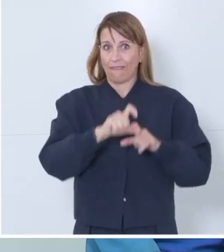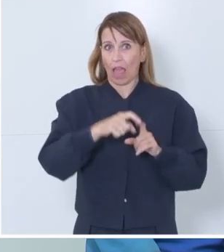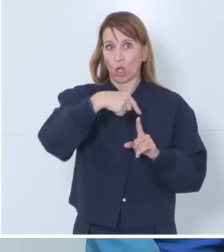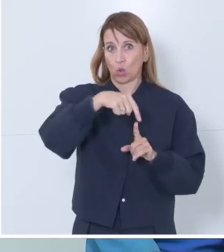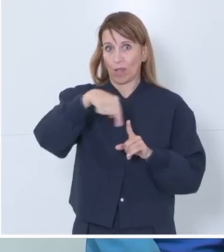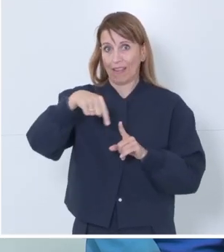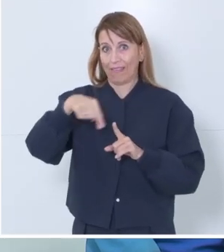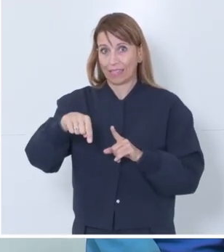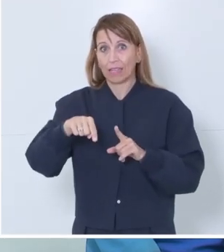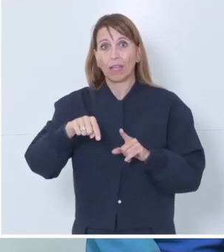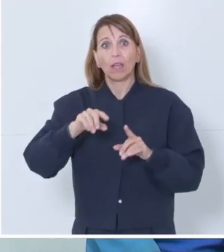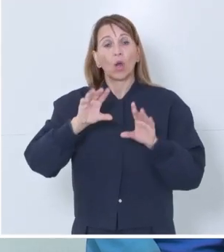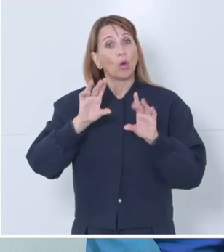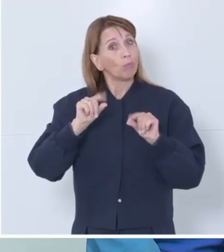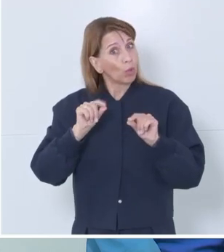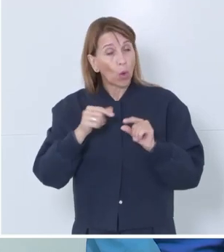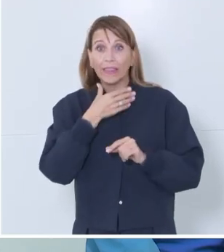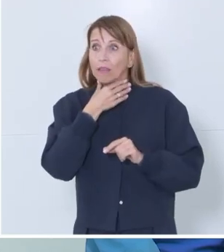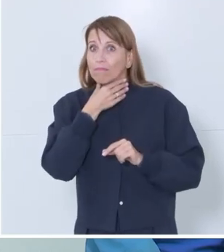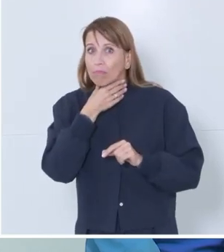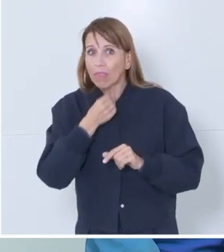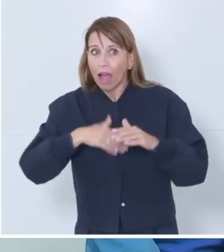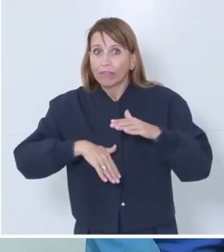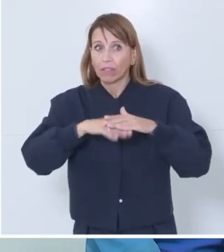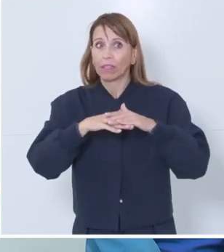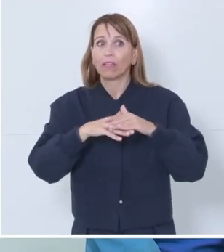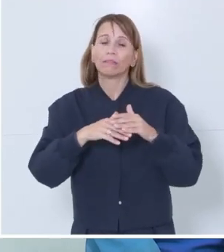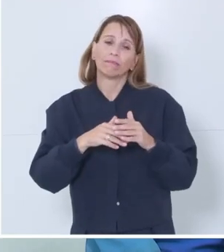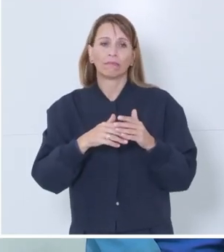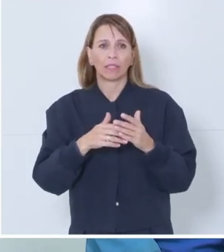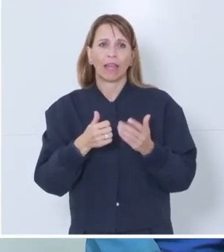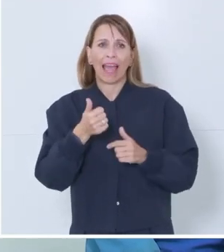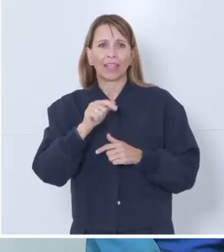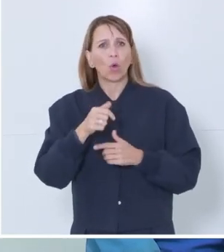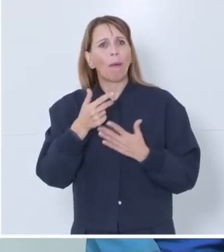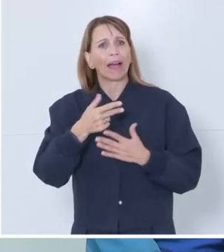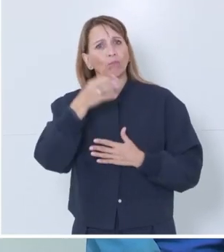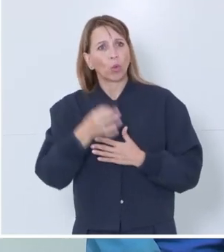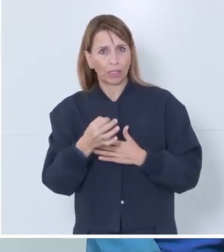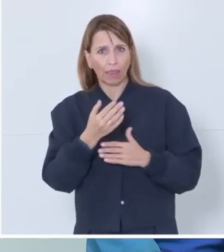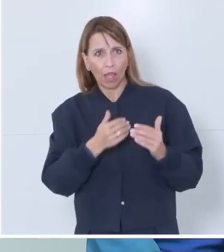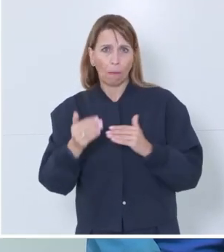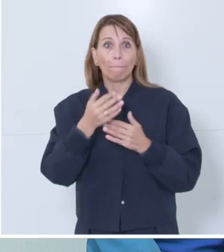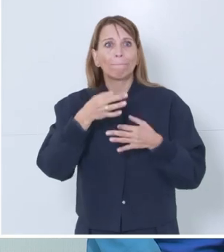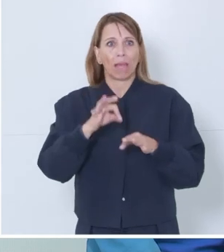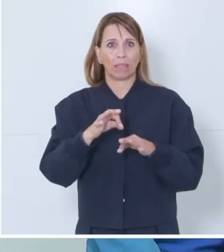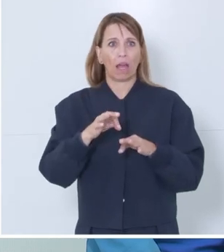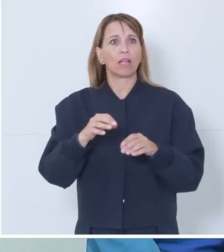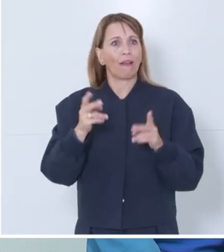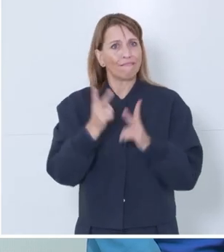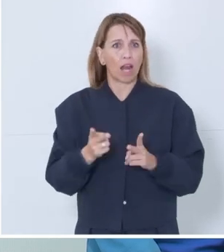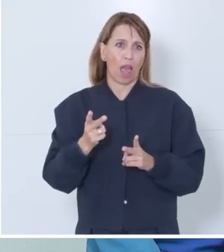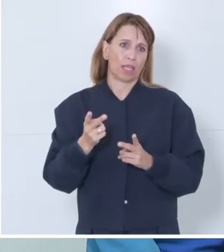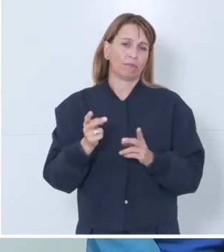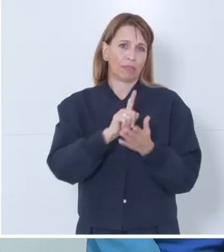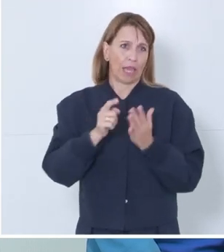eine Bedarfsdeckung von 88,2 % und das ist um 1,8 % besser, als im Vergleichszeitraum des Vorjahres.